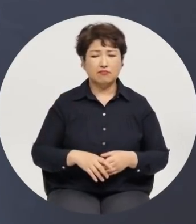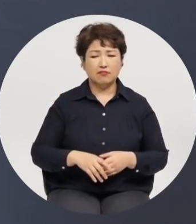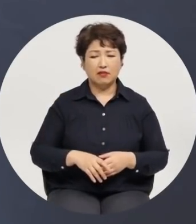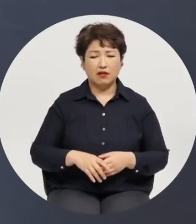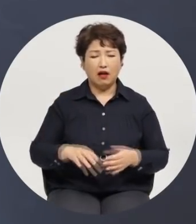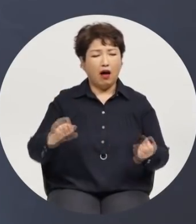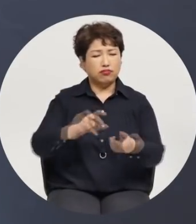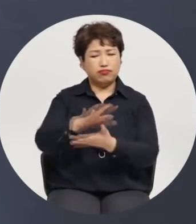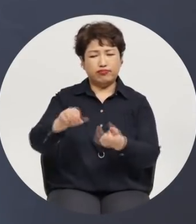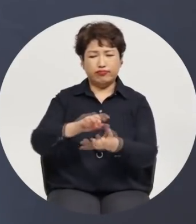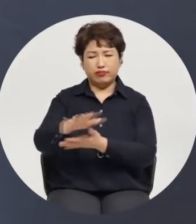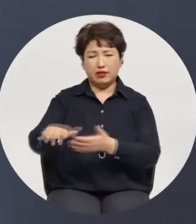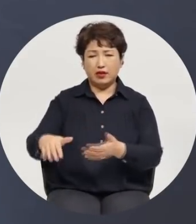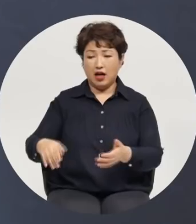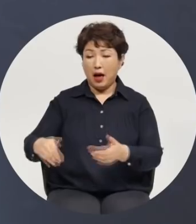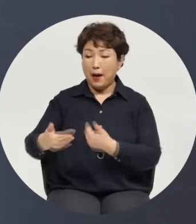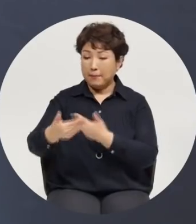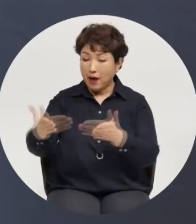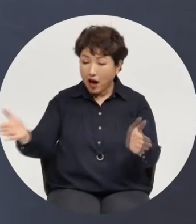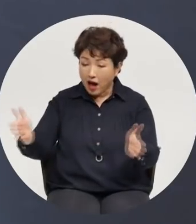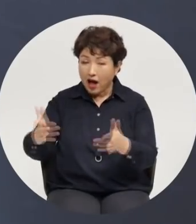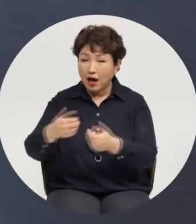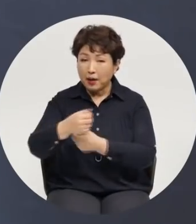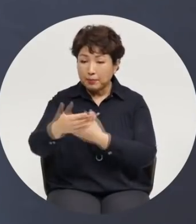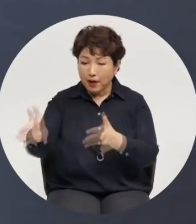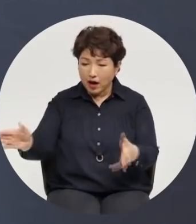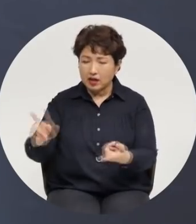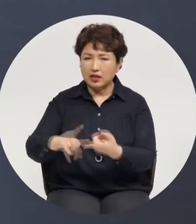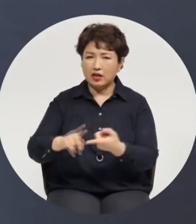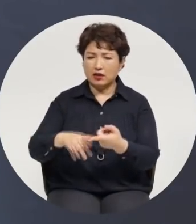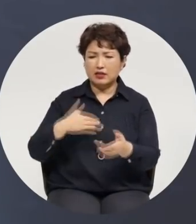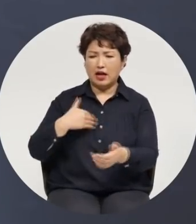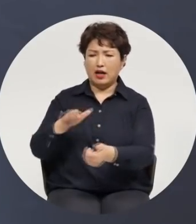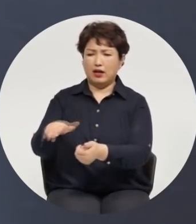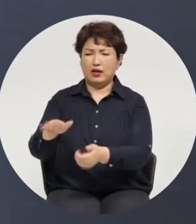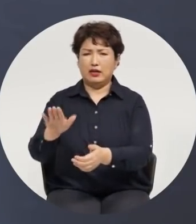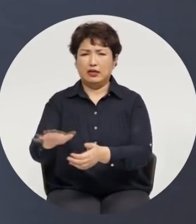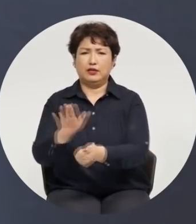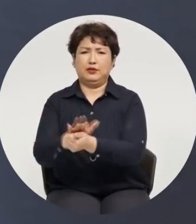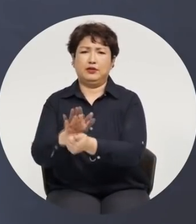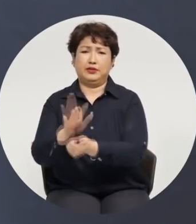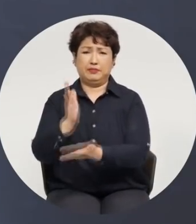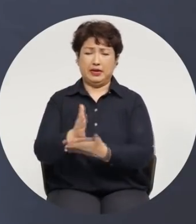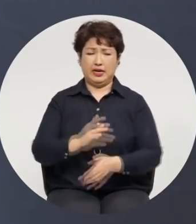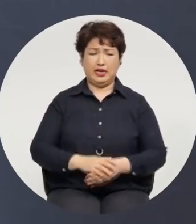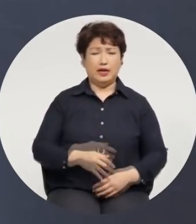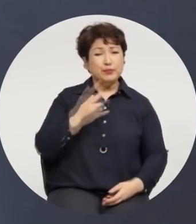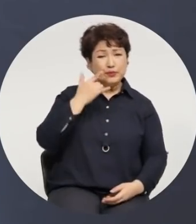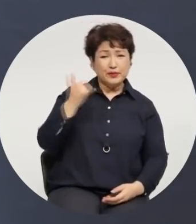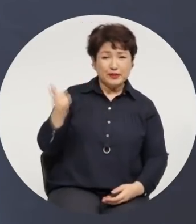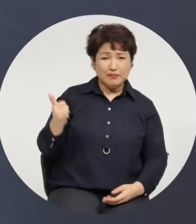어지르든지 말든지 자기 방을 어지르는 것은 손을 대지 않습니다 그런데 우리 부모들은 안 그래요